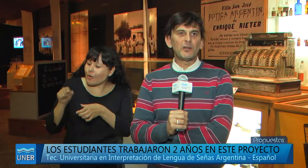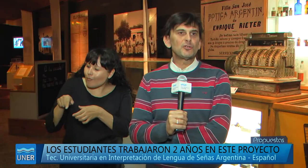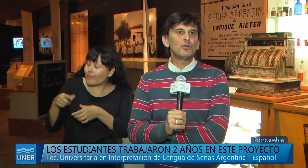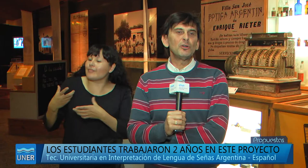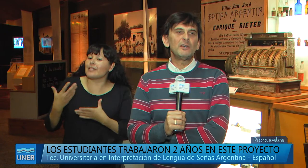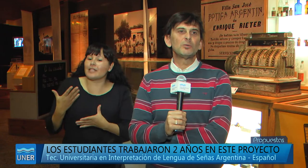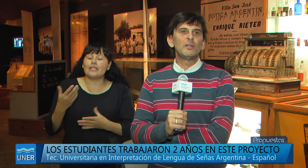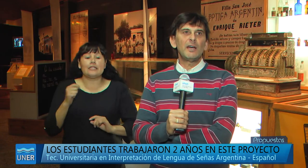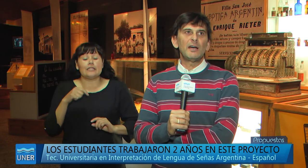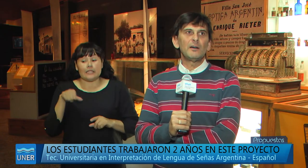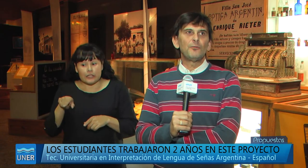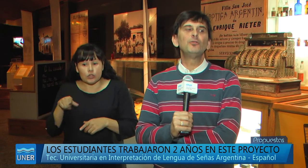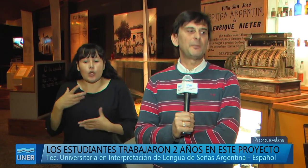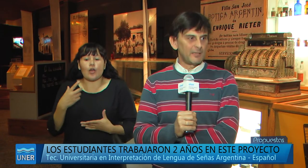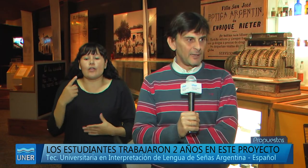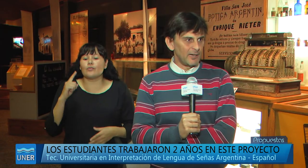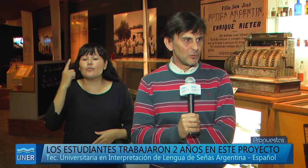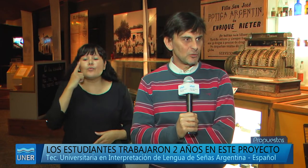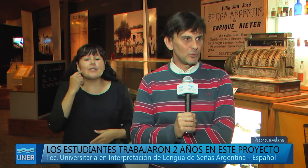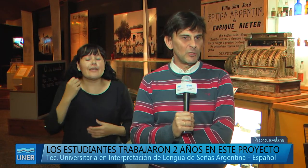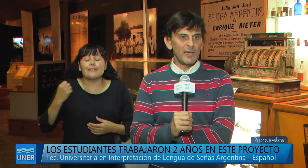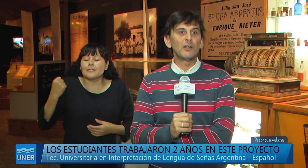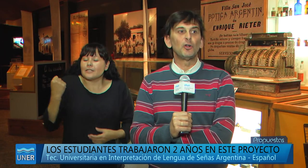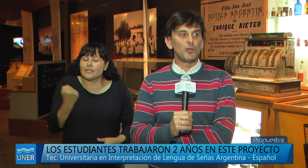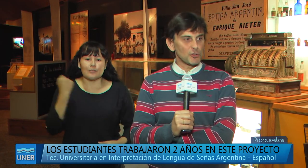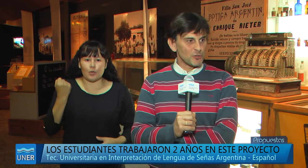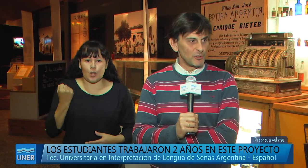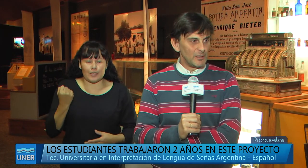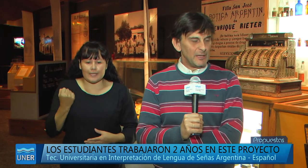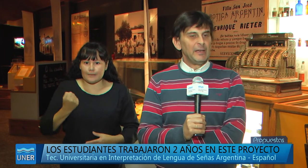Para nosotros este día fundamental, un día glorioso.